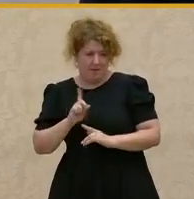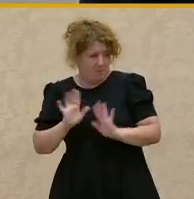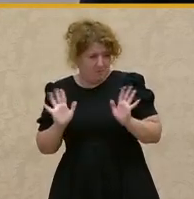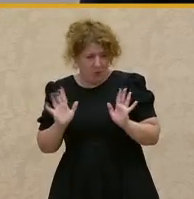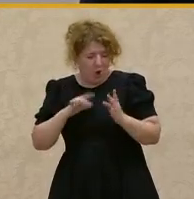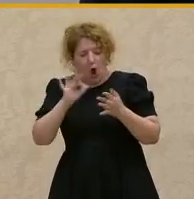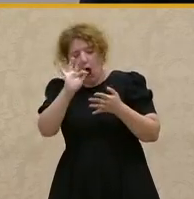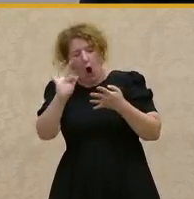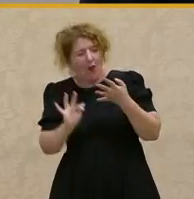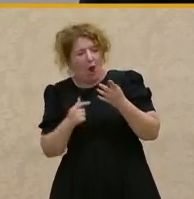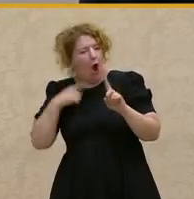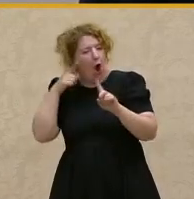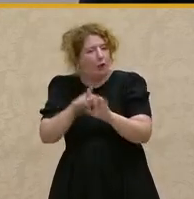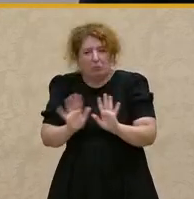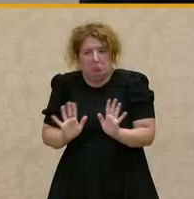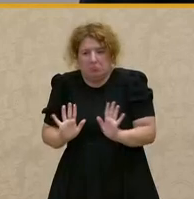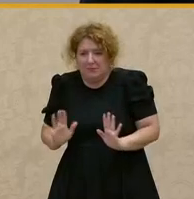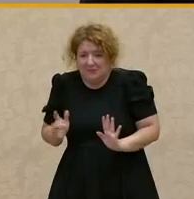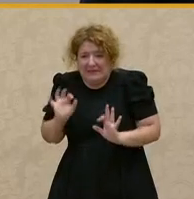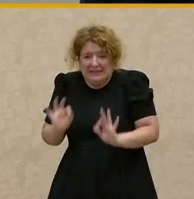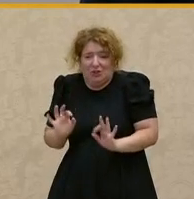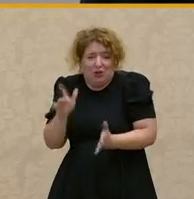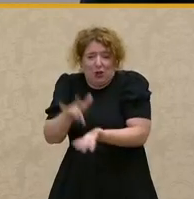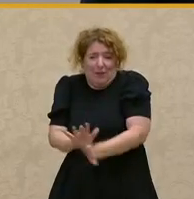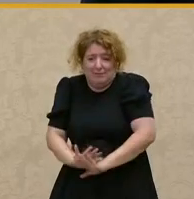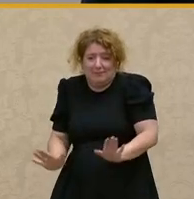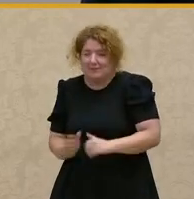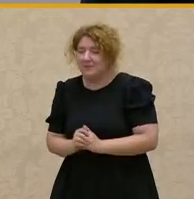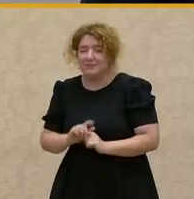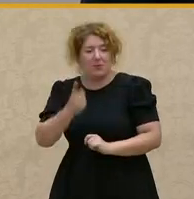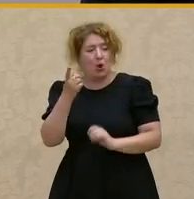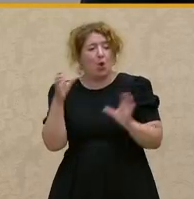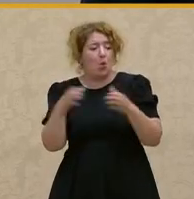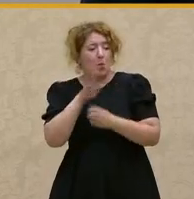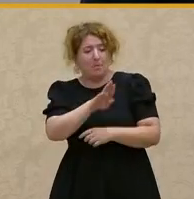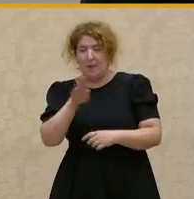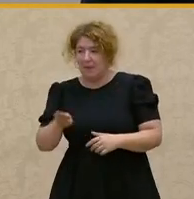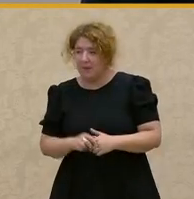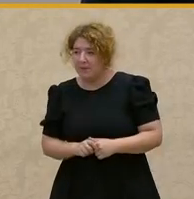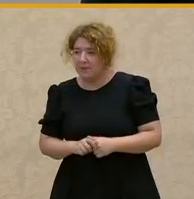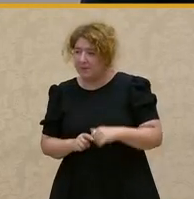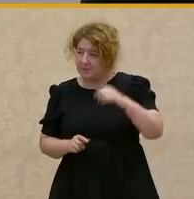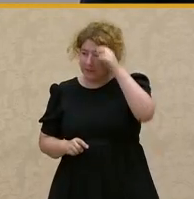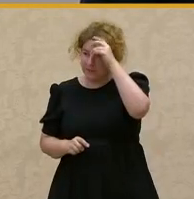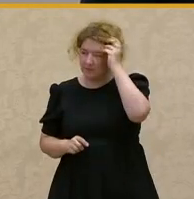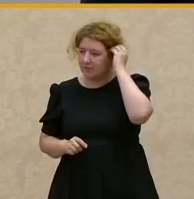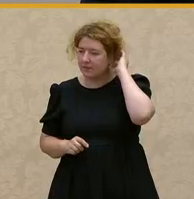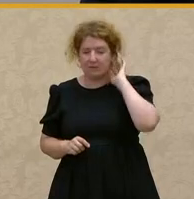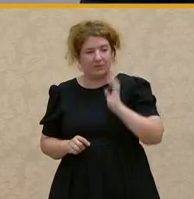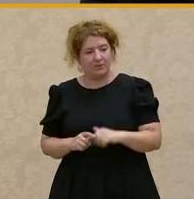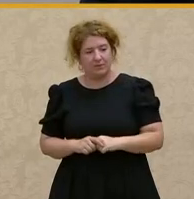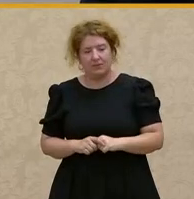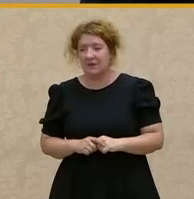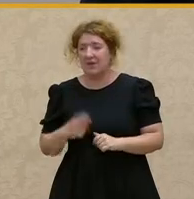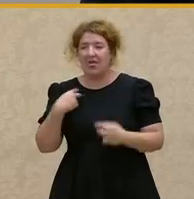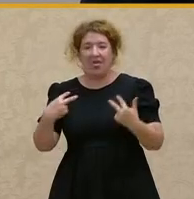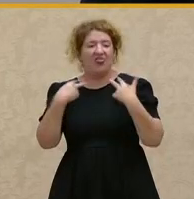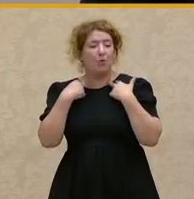intención. De momento damos las gracias al Partido Popular, que se ha presentado con tres diputados.